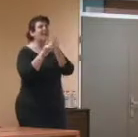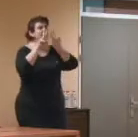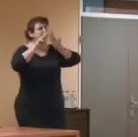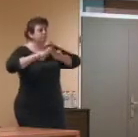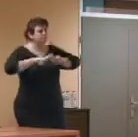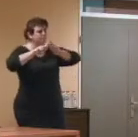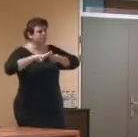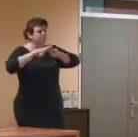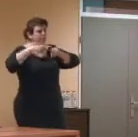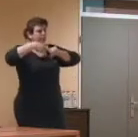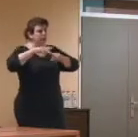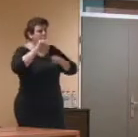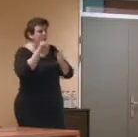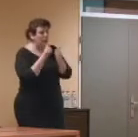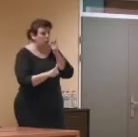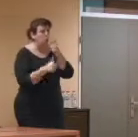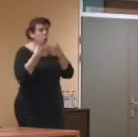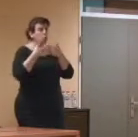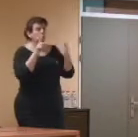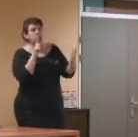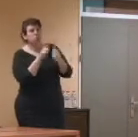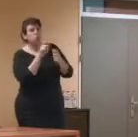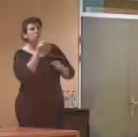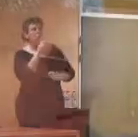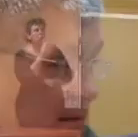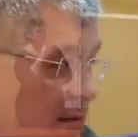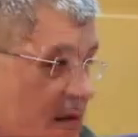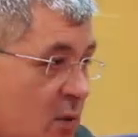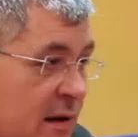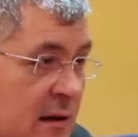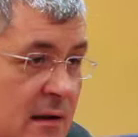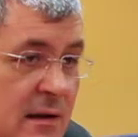existen?, ¿cómo se lucha?, ¿realmente son funcionales?, ¿dispone